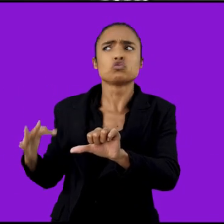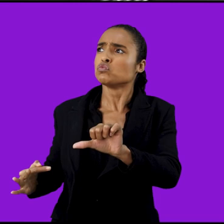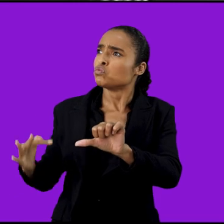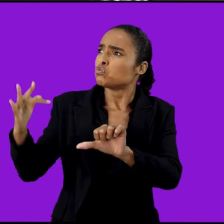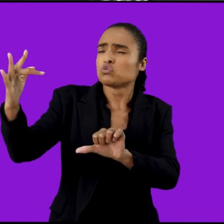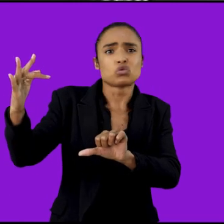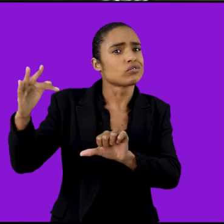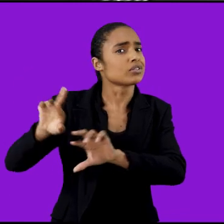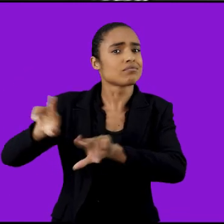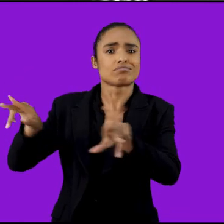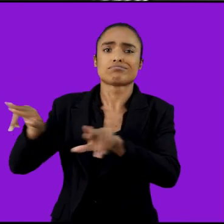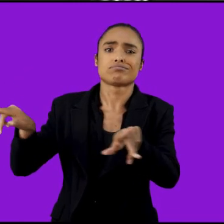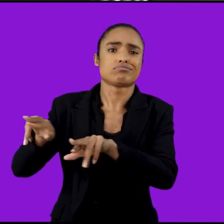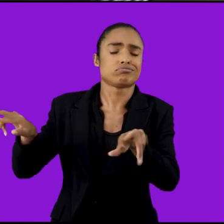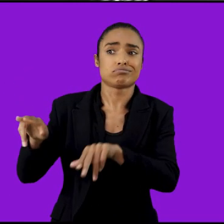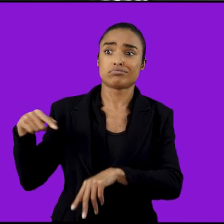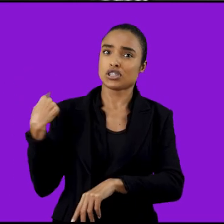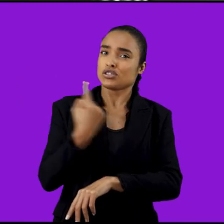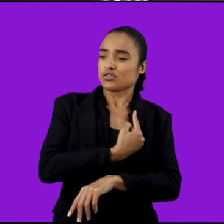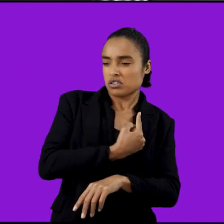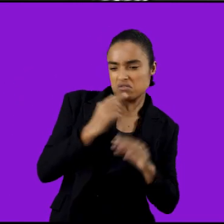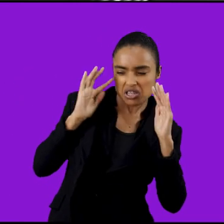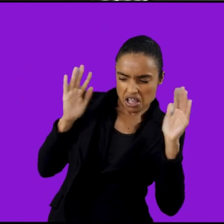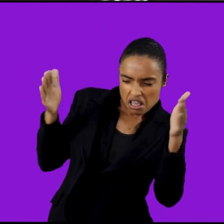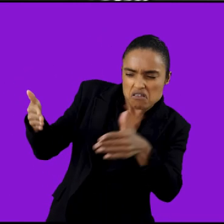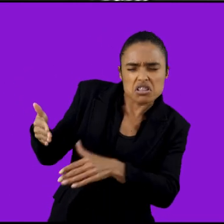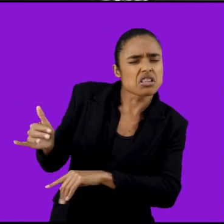a gente não. Eu acho que a gente não olha pra isso como uma estratégia, entendeu? Como